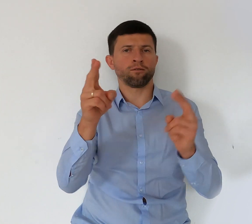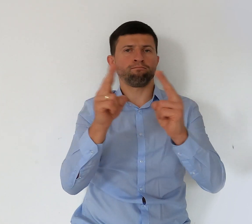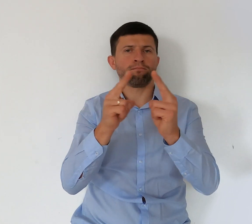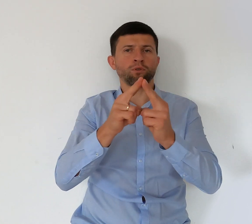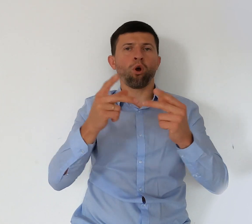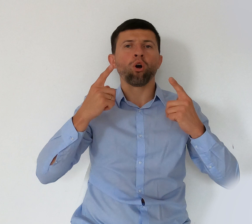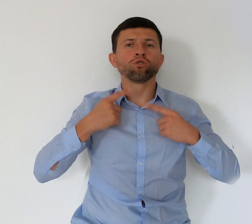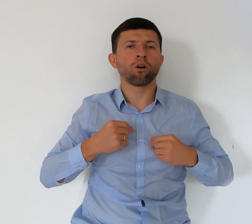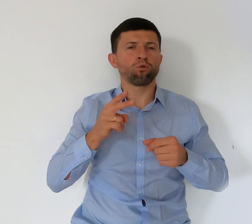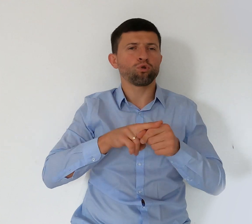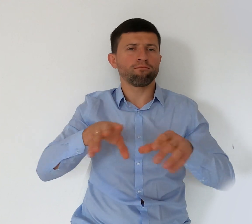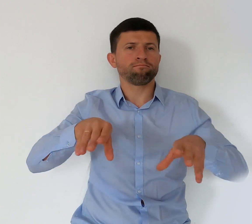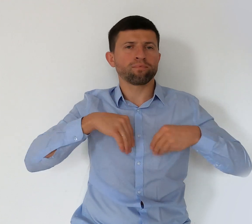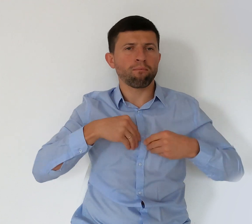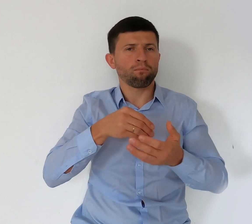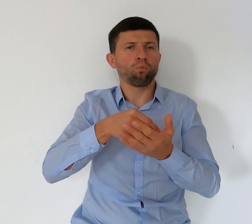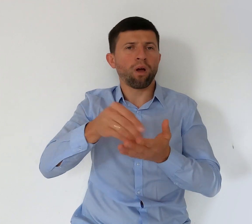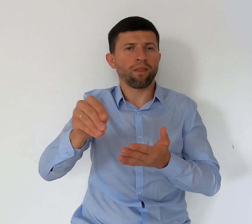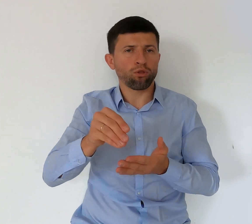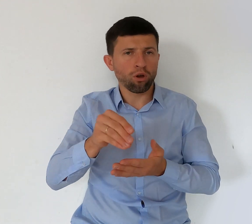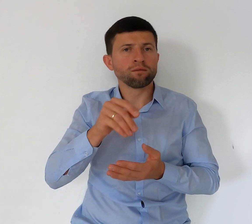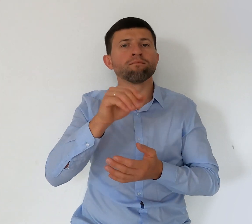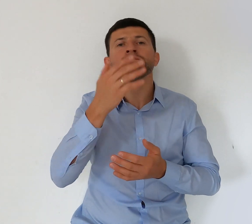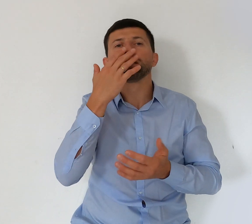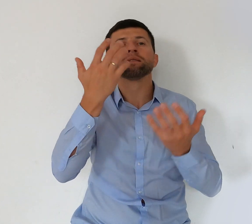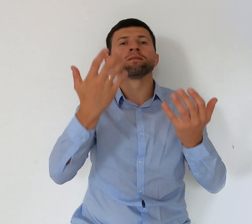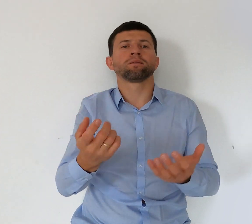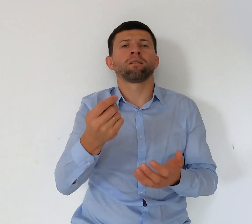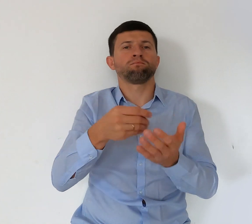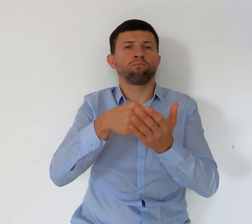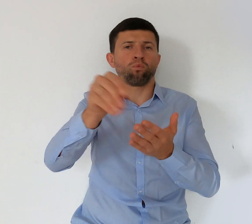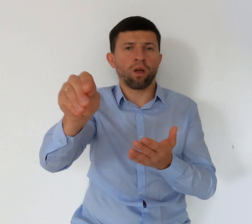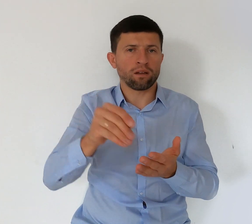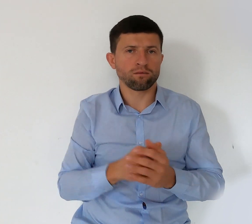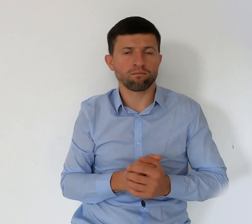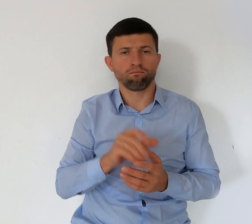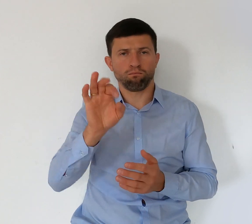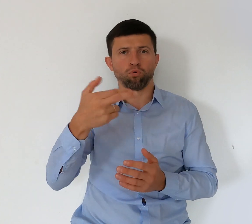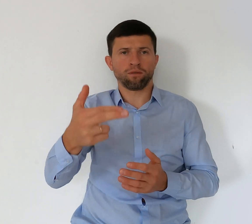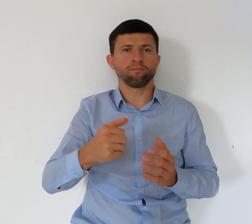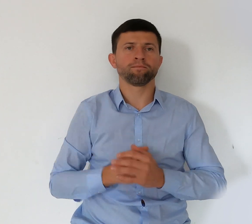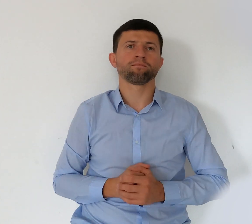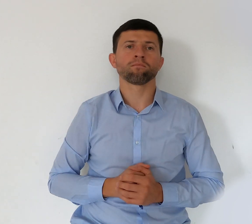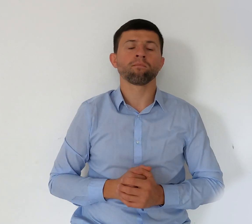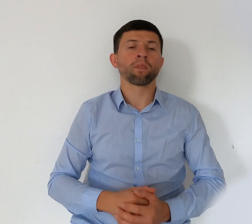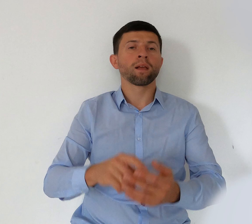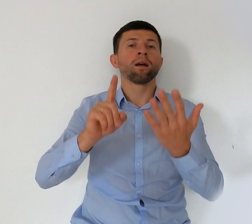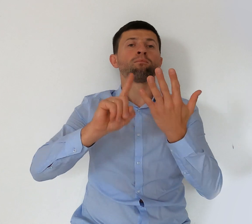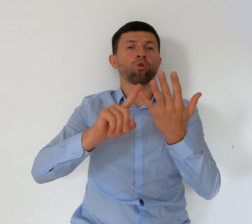Ustal z osobą przyjmującą płatność, jaką kwotę chcesz zapłacić za pomocą bonu.